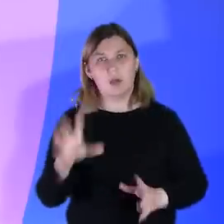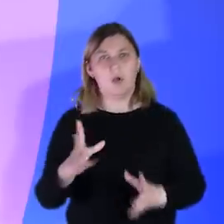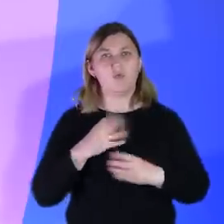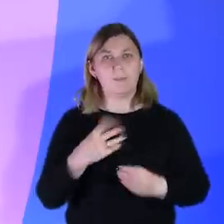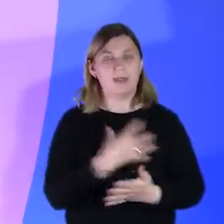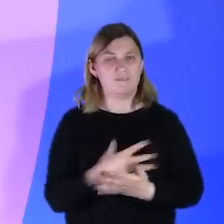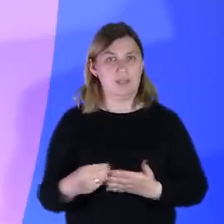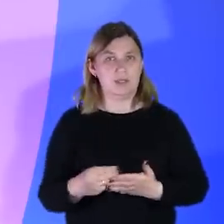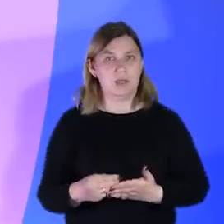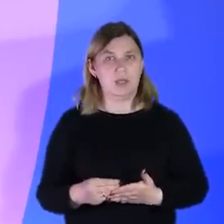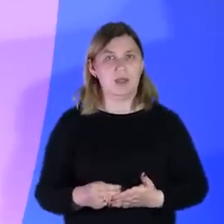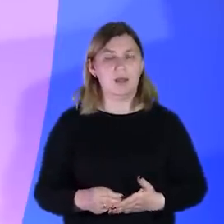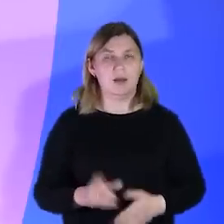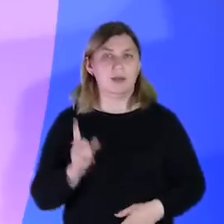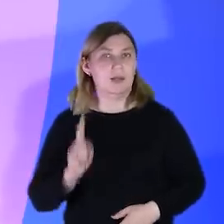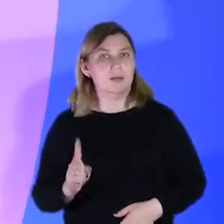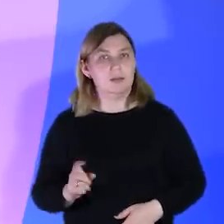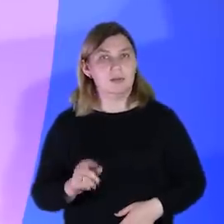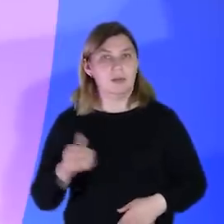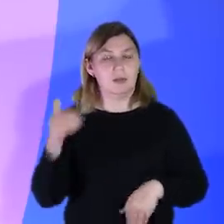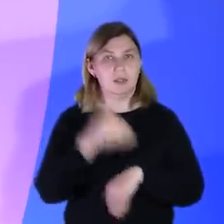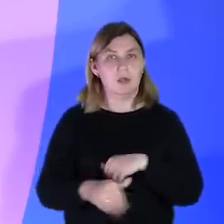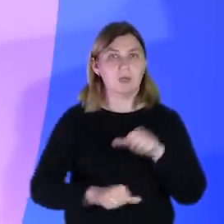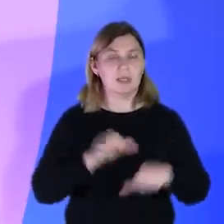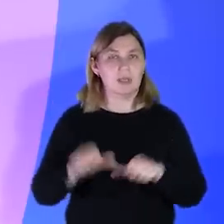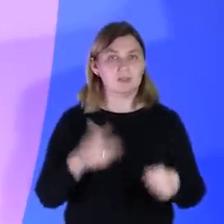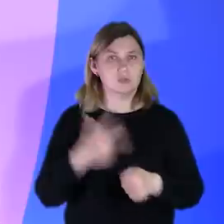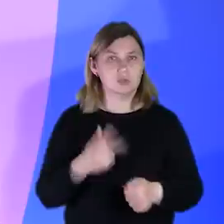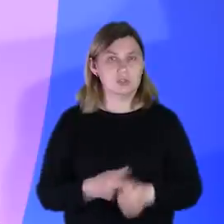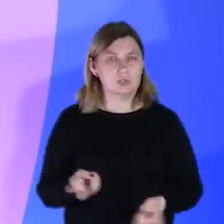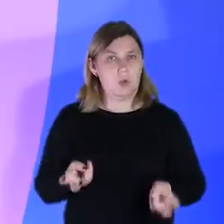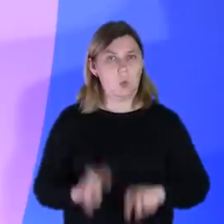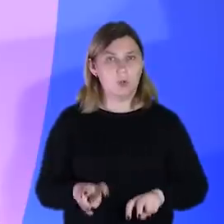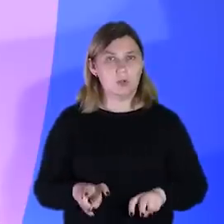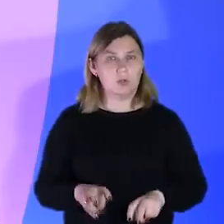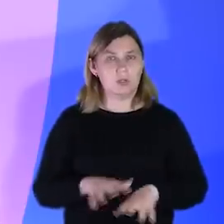wynagrodzenie, ale pod koniec lat trzydziestych utworzono sieć